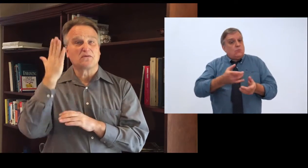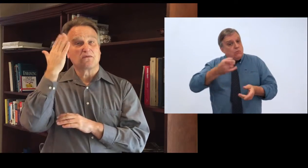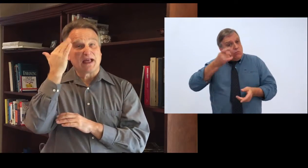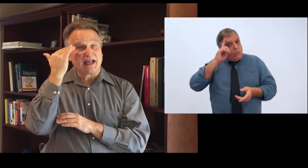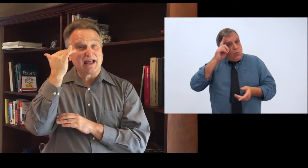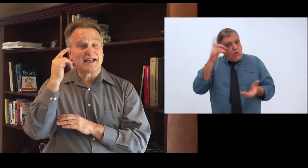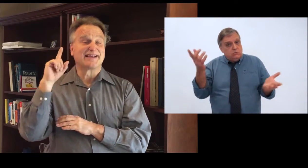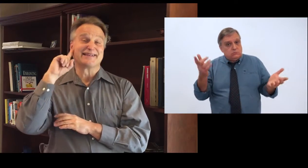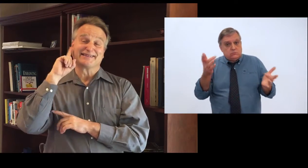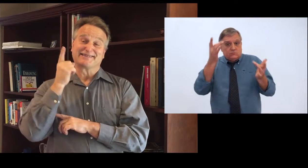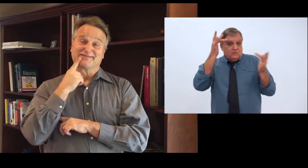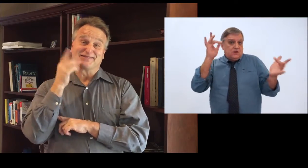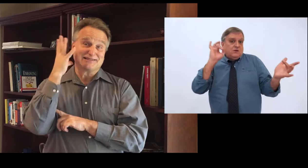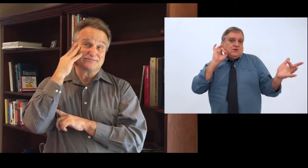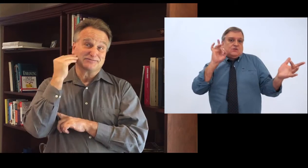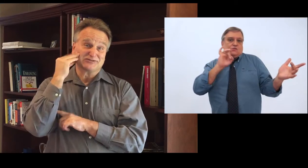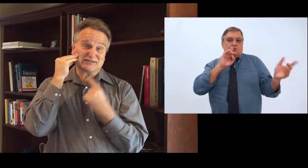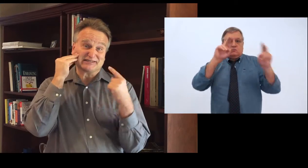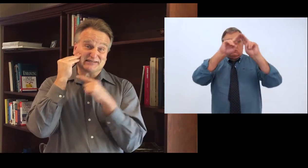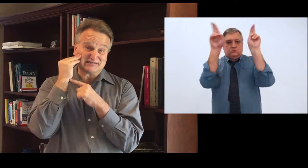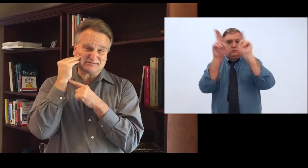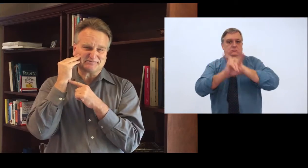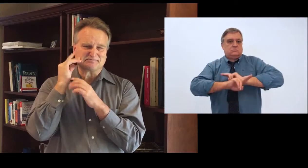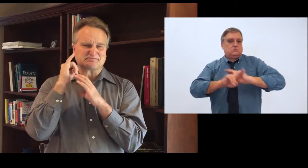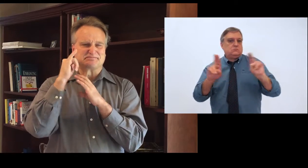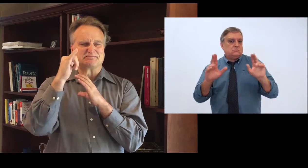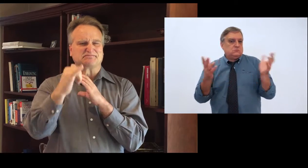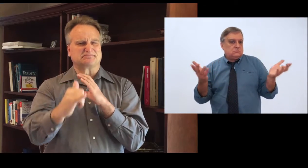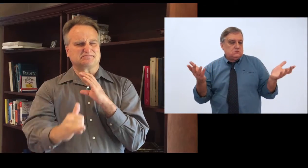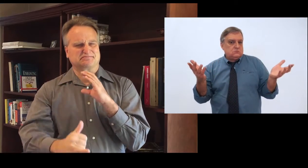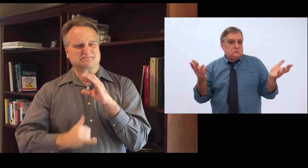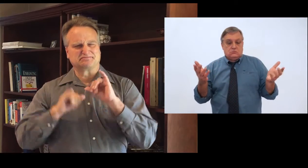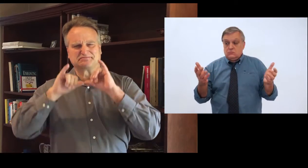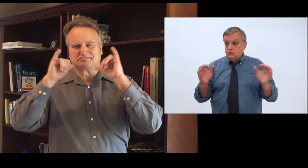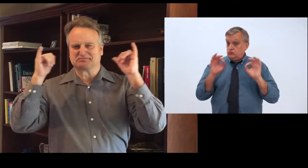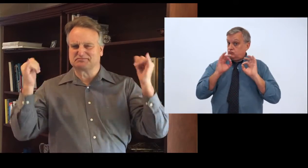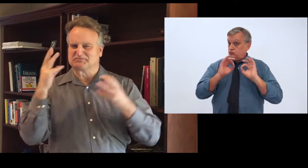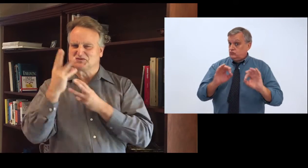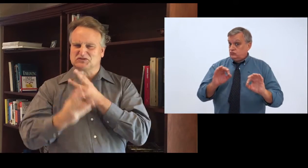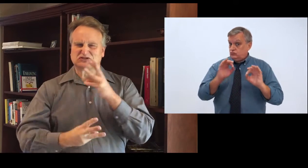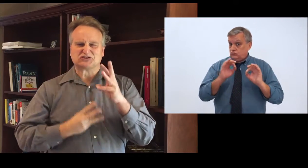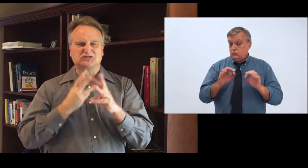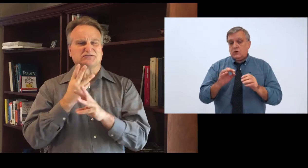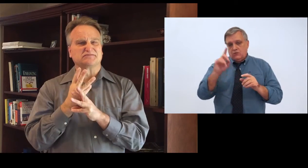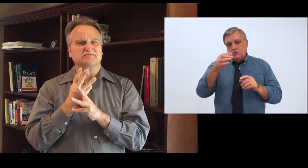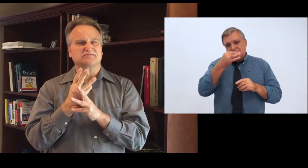Ceci vient du fait que l’expérience sourde est universelle.